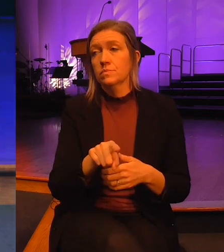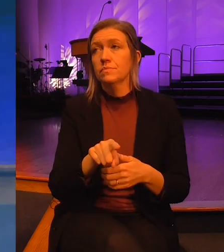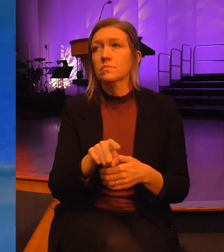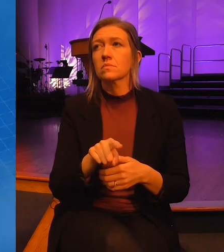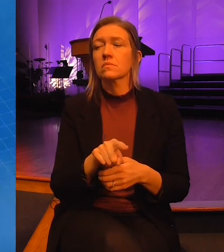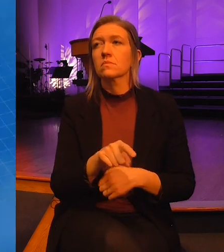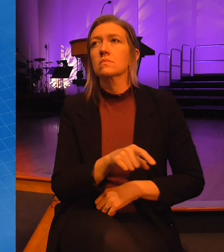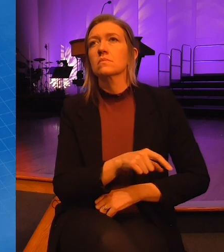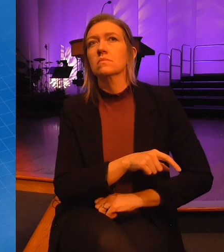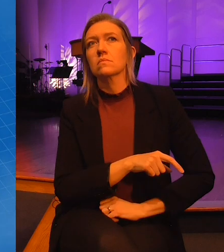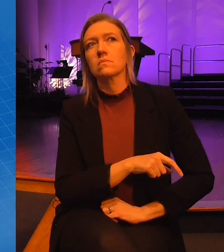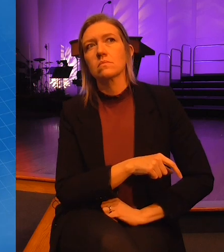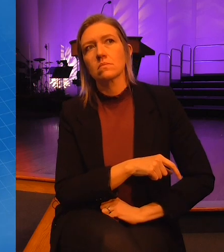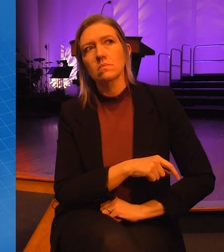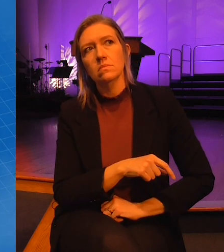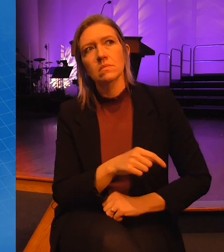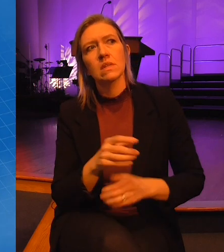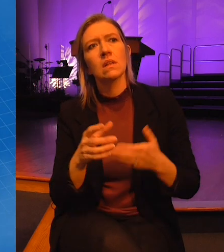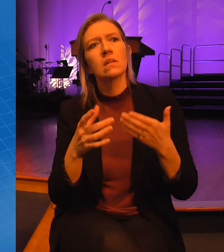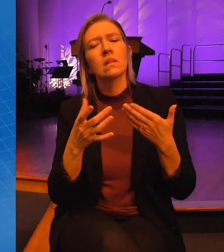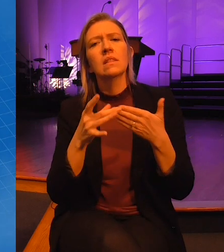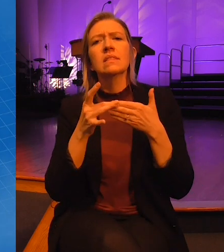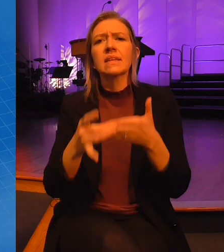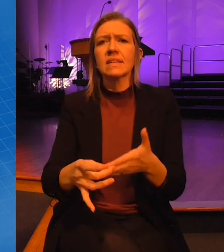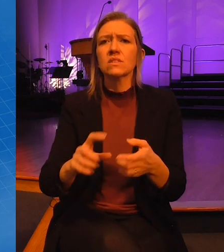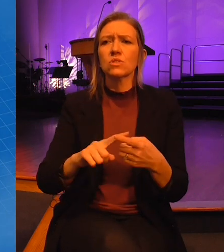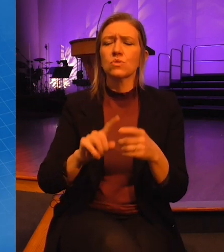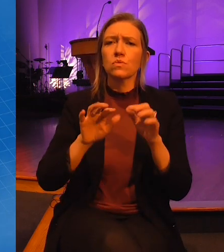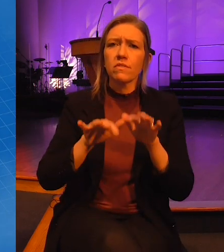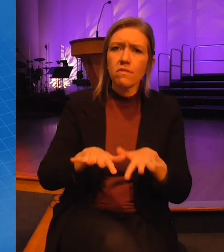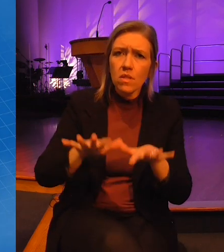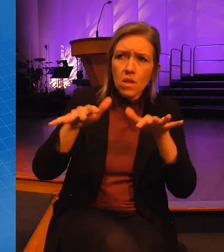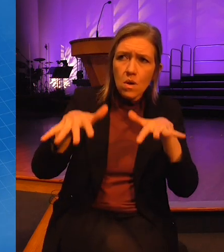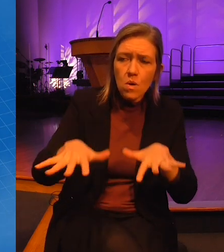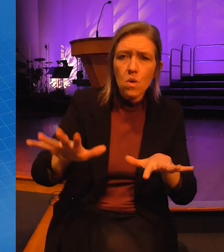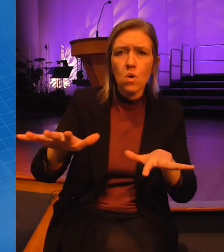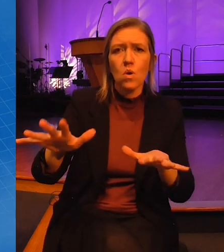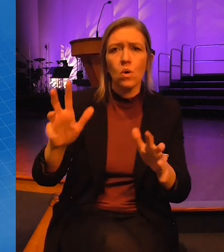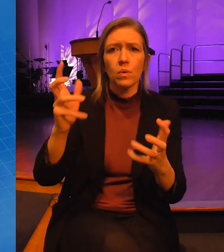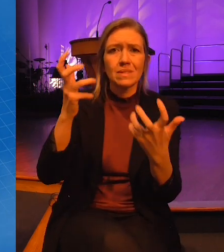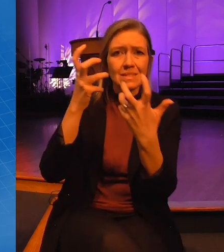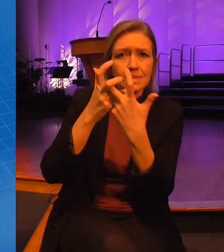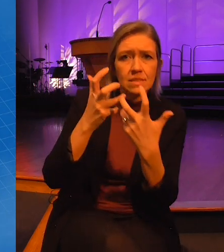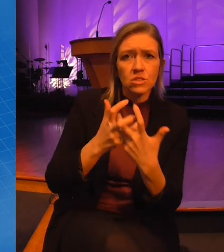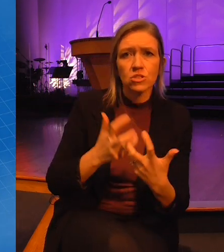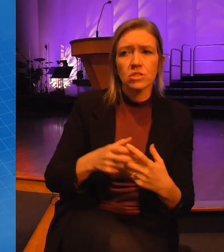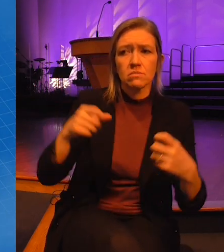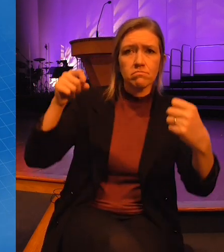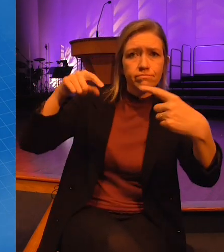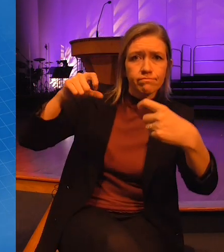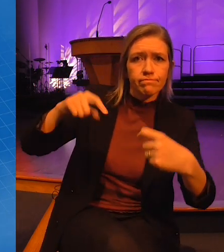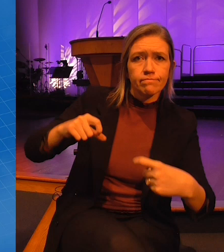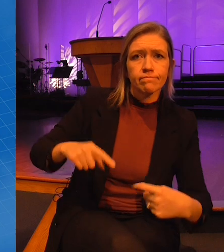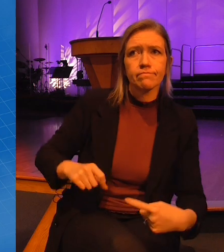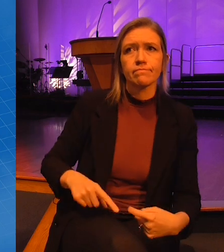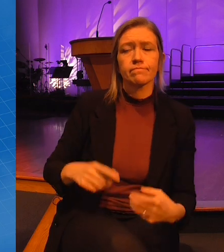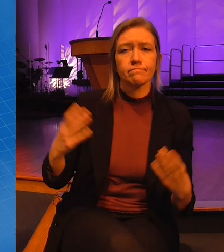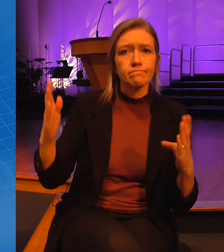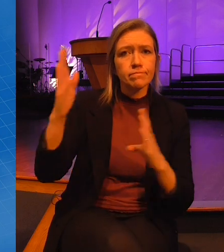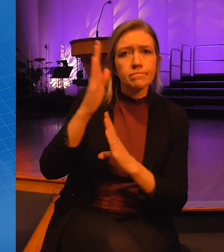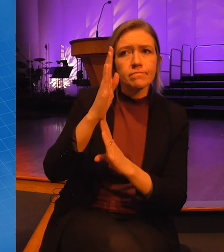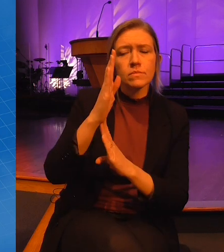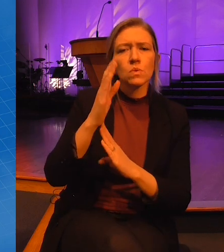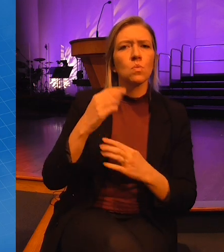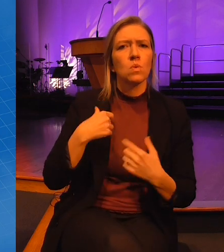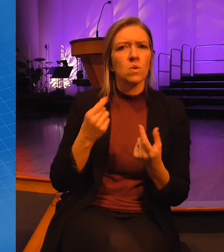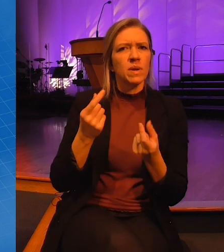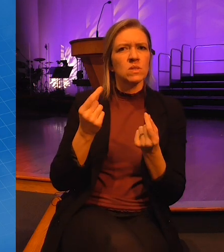una sensación de fluidez Sinergia y sincronicidad ¿qué hago que lleve a una sensación de fluidez? Sinergia